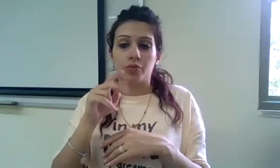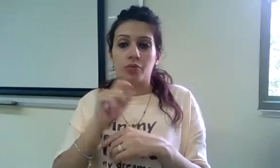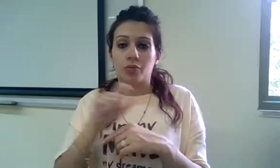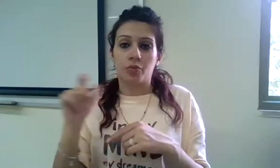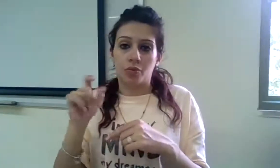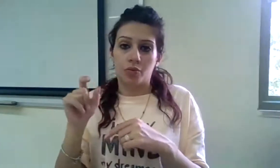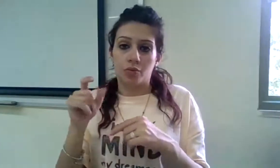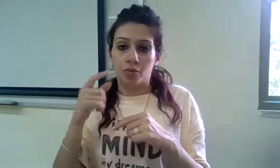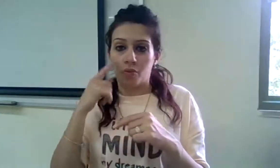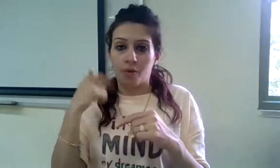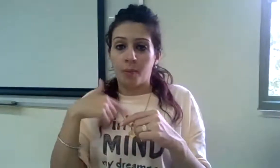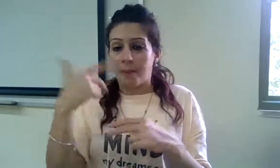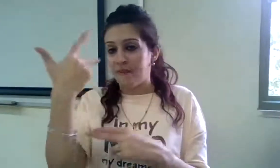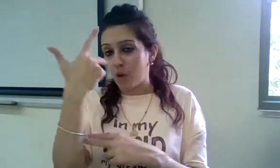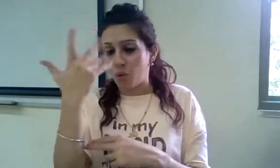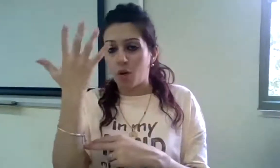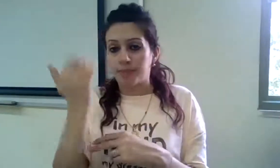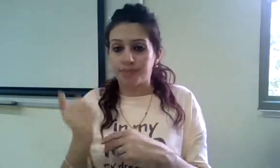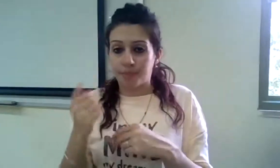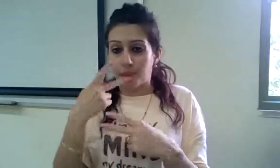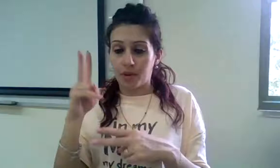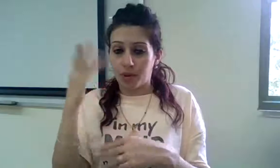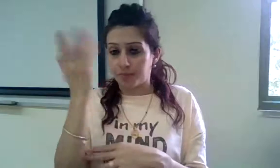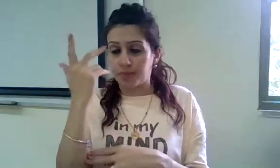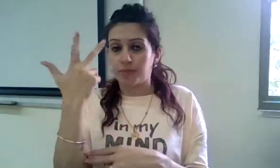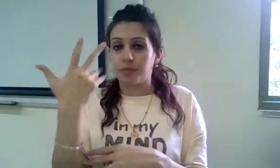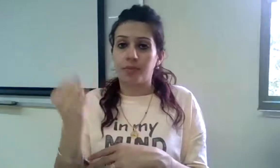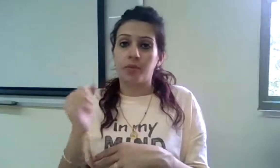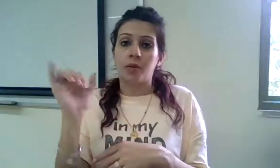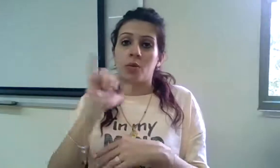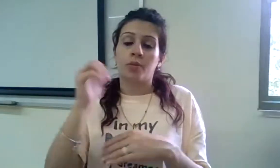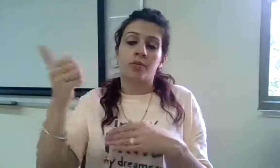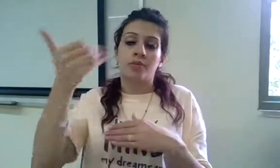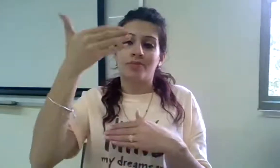ولكن يمكنكم خلال أي وقت خلال المؤتمر